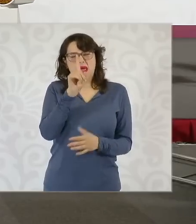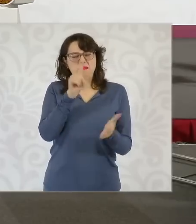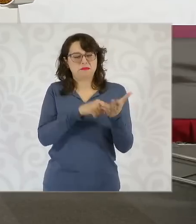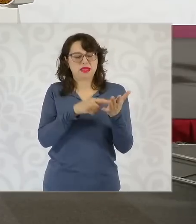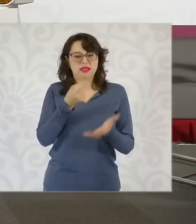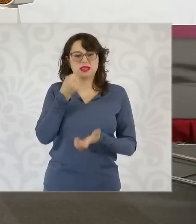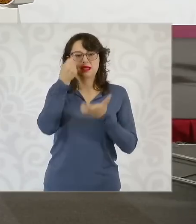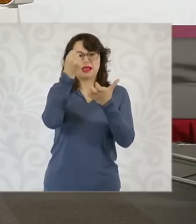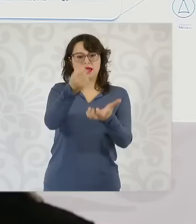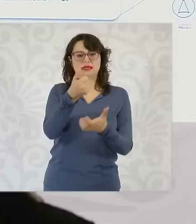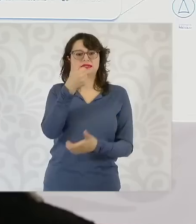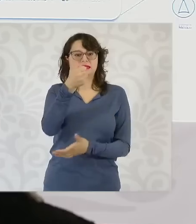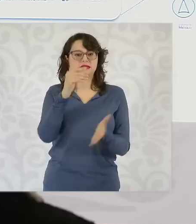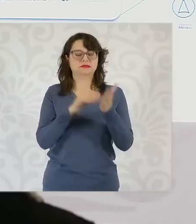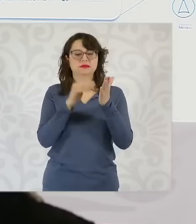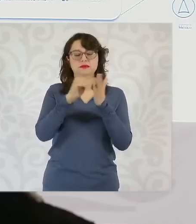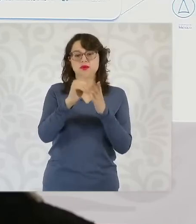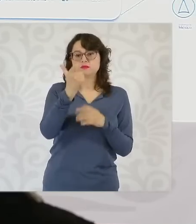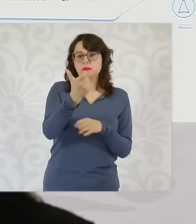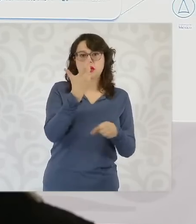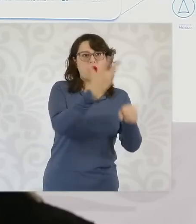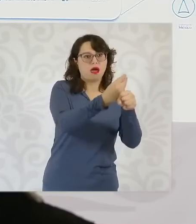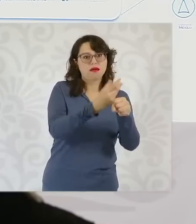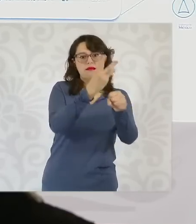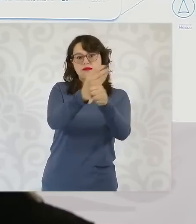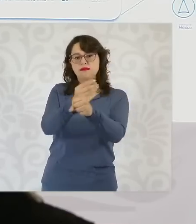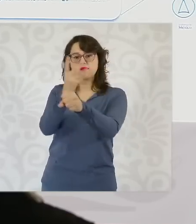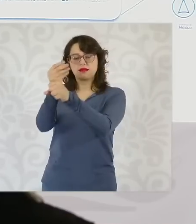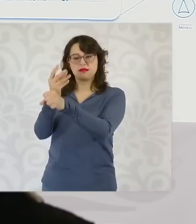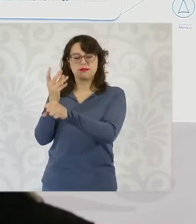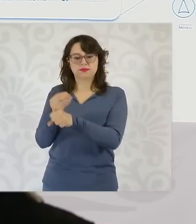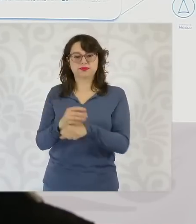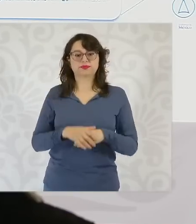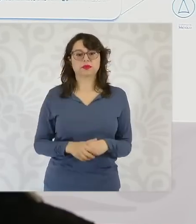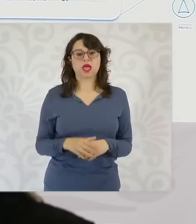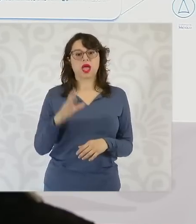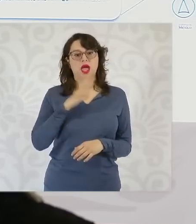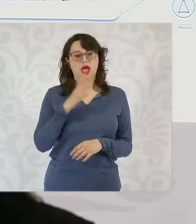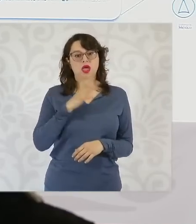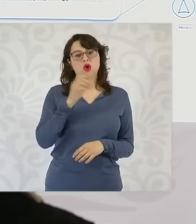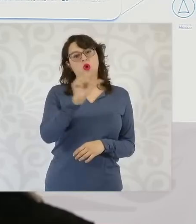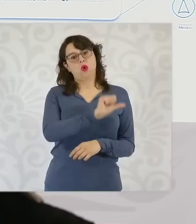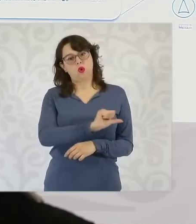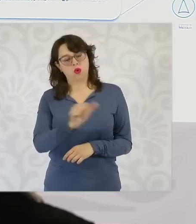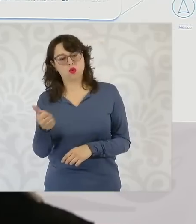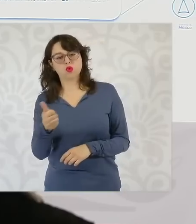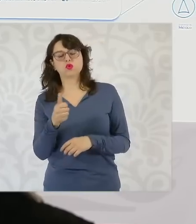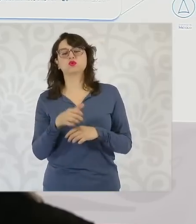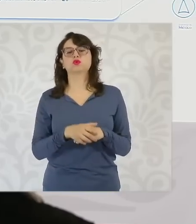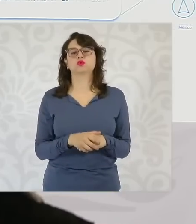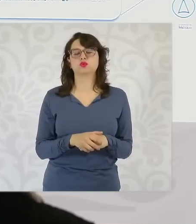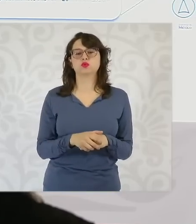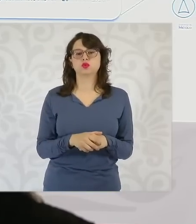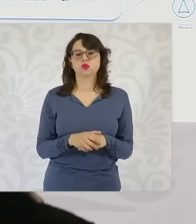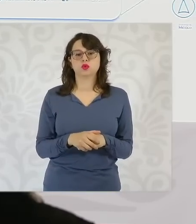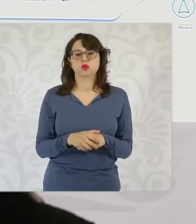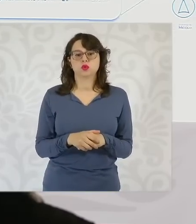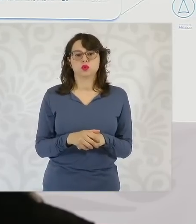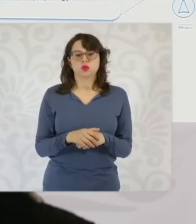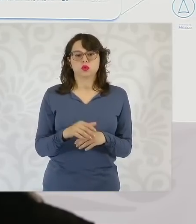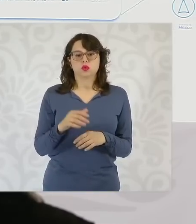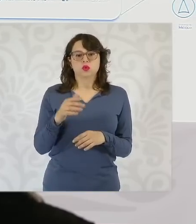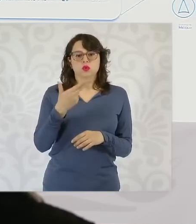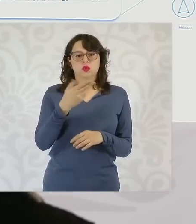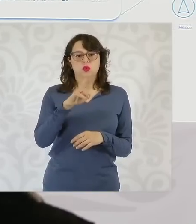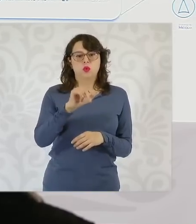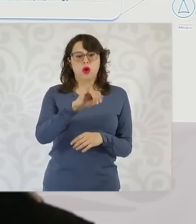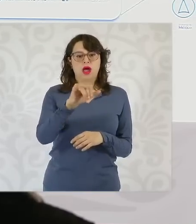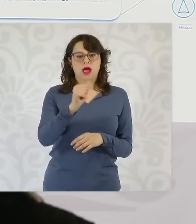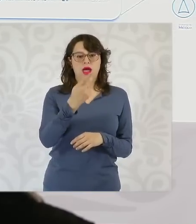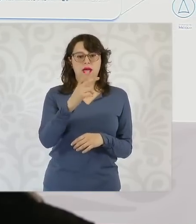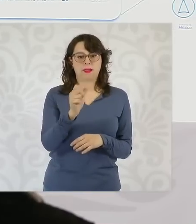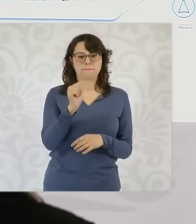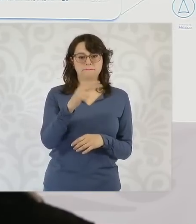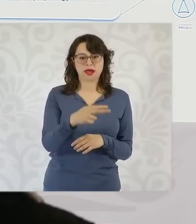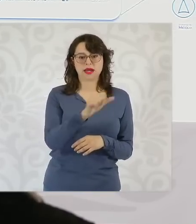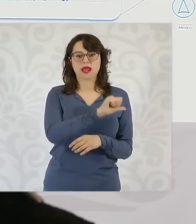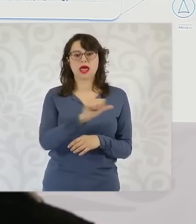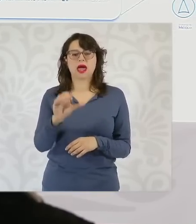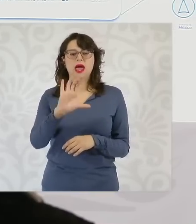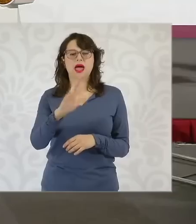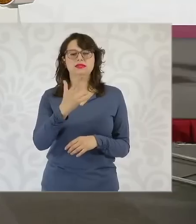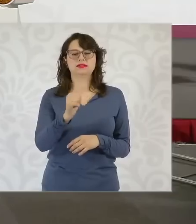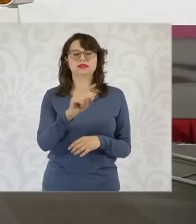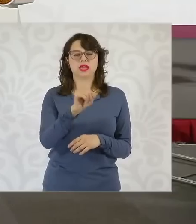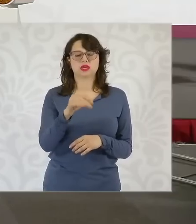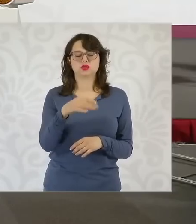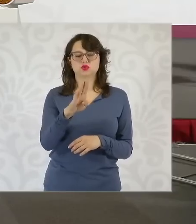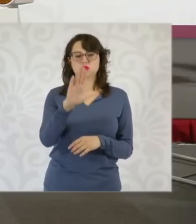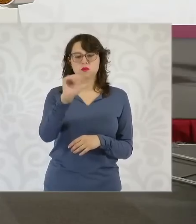de 6000 millones eh tenemos el de guajuapan hacia Tehuacán pasando por chazumba son 121 km y empieza